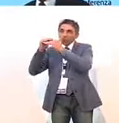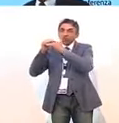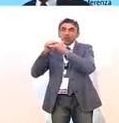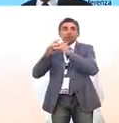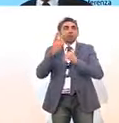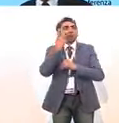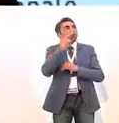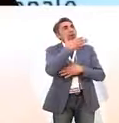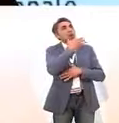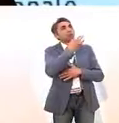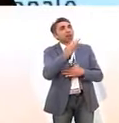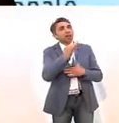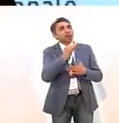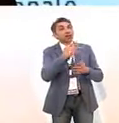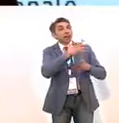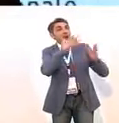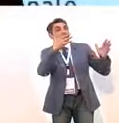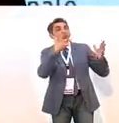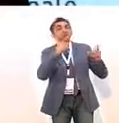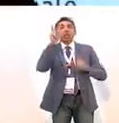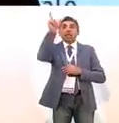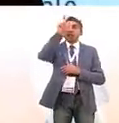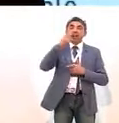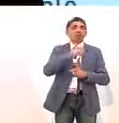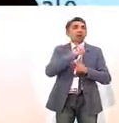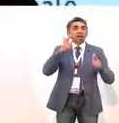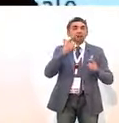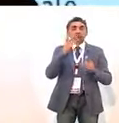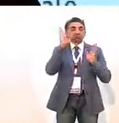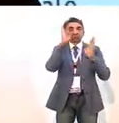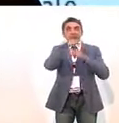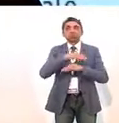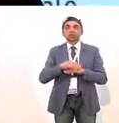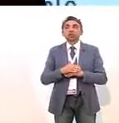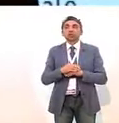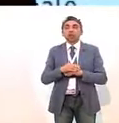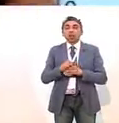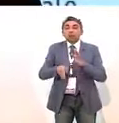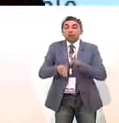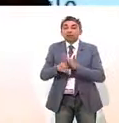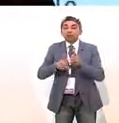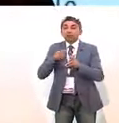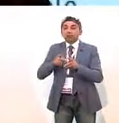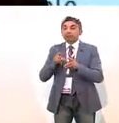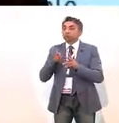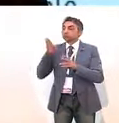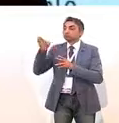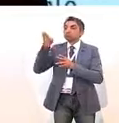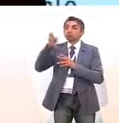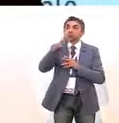siamo, non ci rendiamo conto della grandezza dell’Italia. Siam partiti sul treno e tutte le volte che giravamo abbiamo visto un’immagine che ci